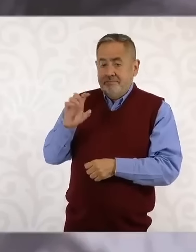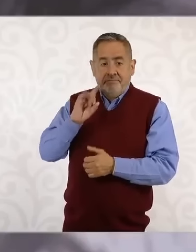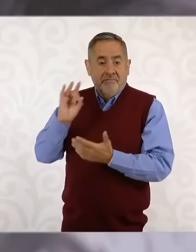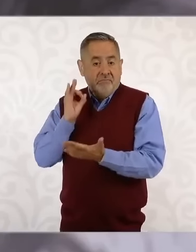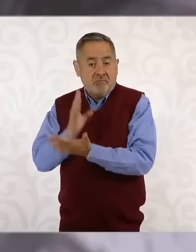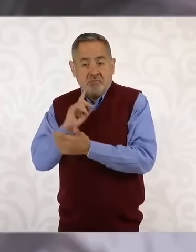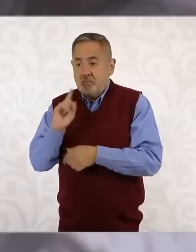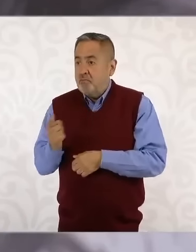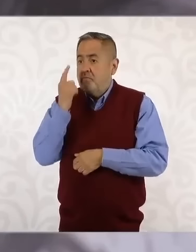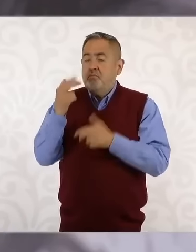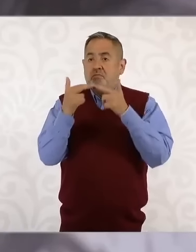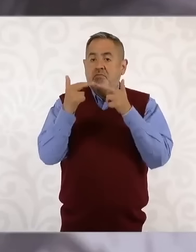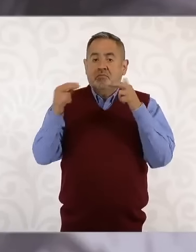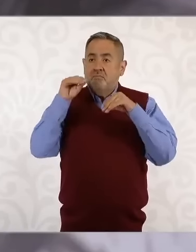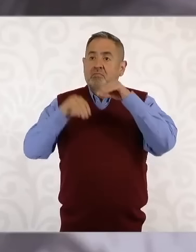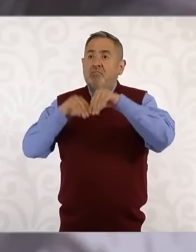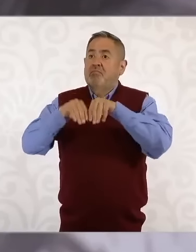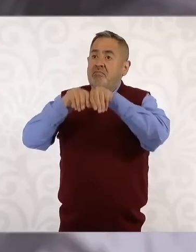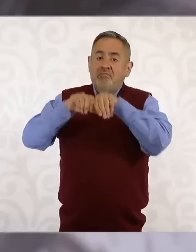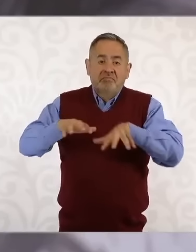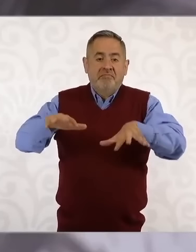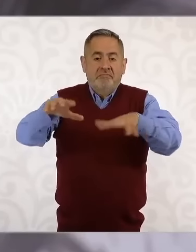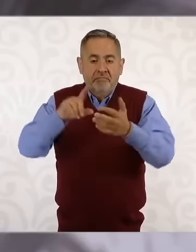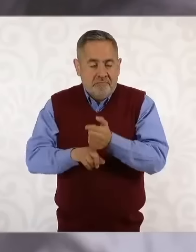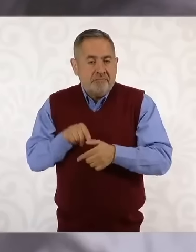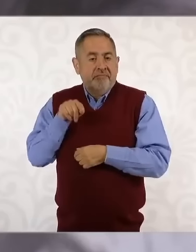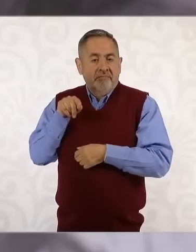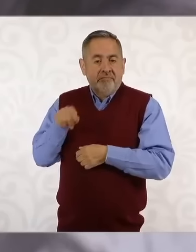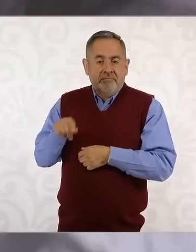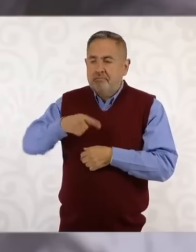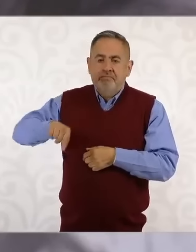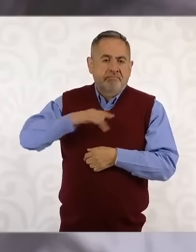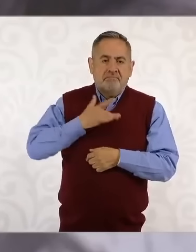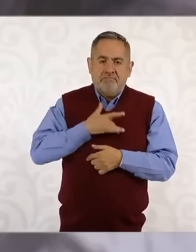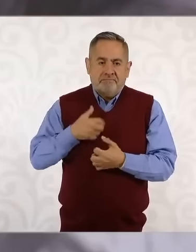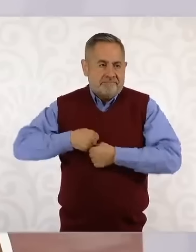puede proveer del servicio de transmisión es un tema para asegurar la seguridad de todo el sistema